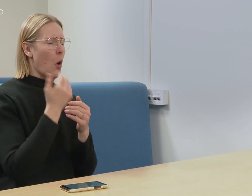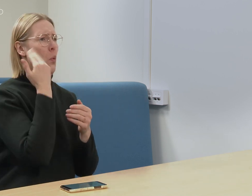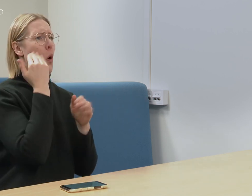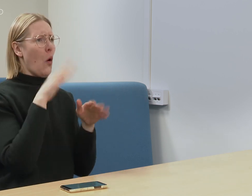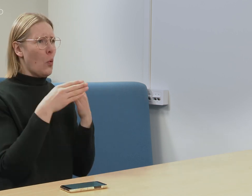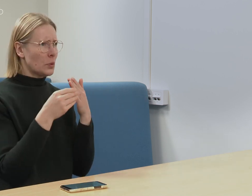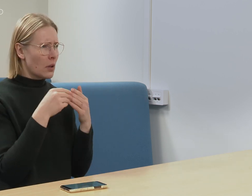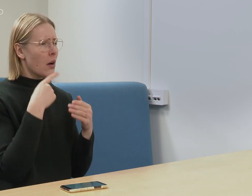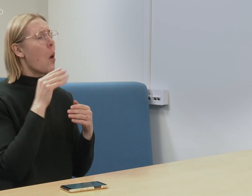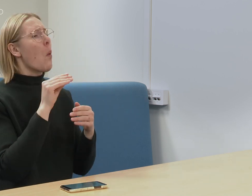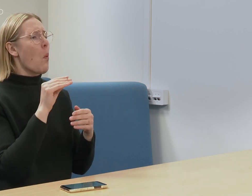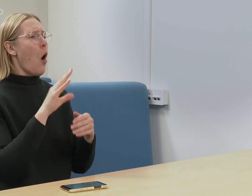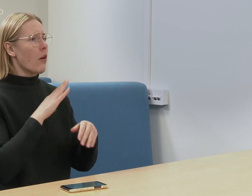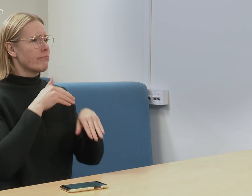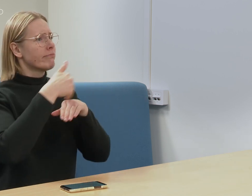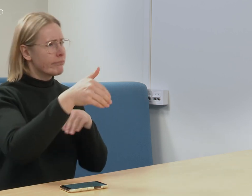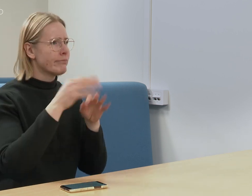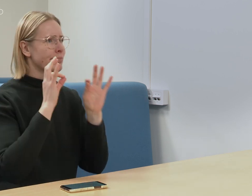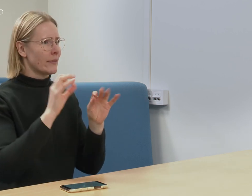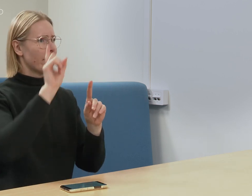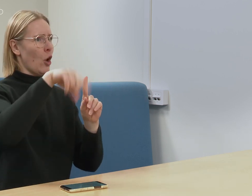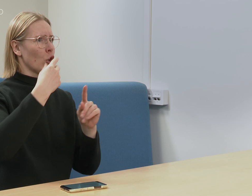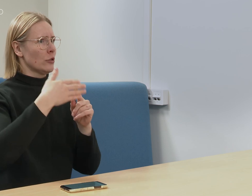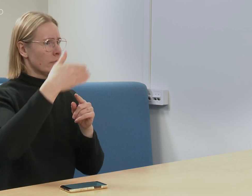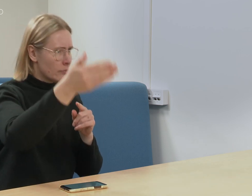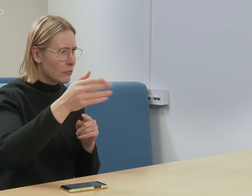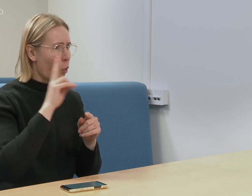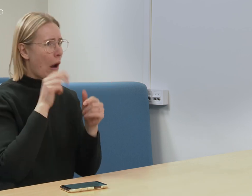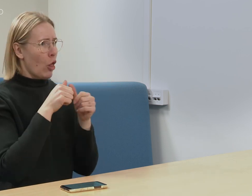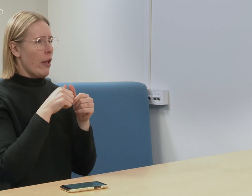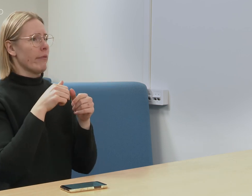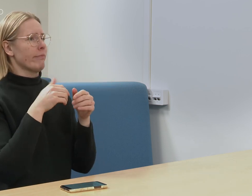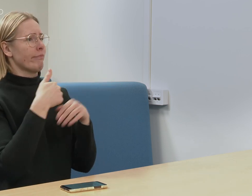mutta jokunen aika sitten uutisoitiin, että Kuurojen Liitto vastaakin palvelusta - vielä vuoden ajan.